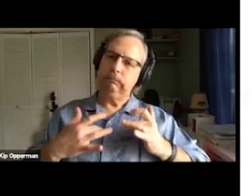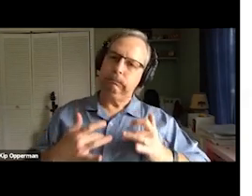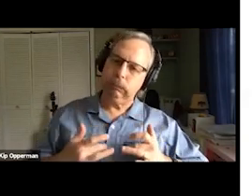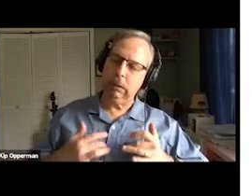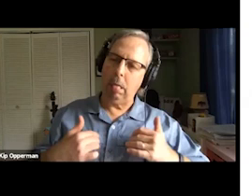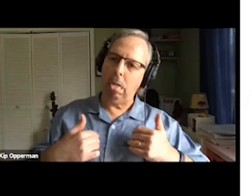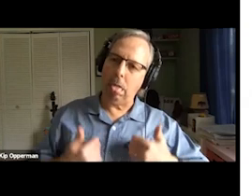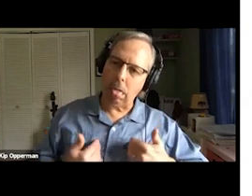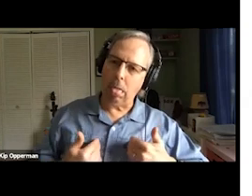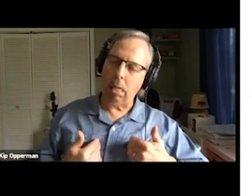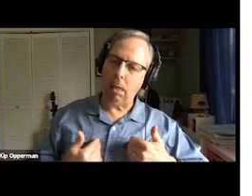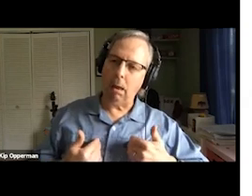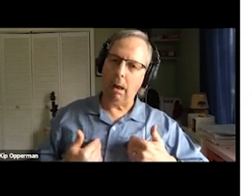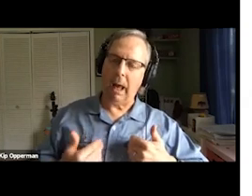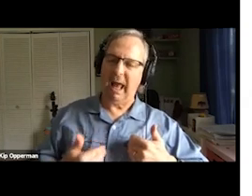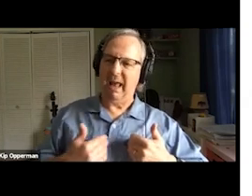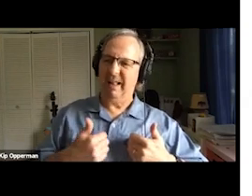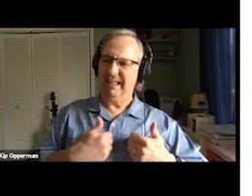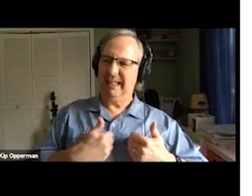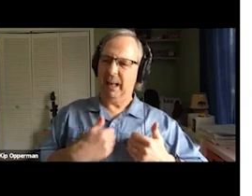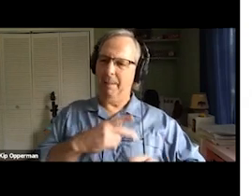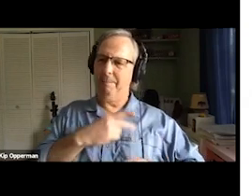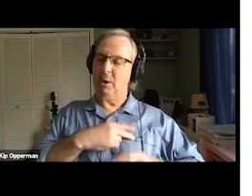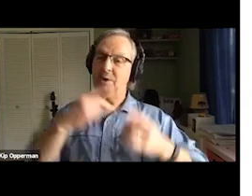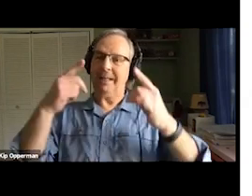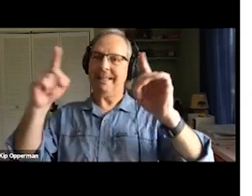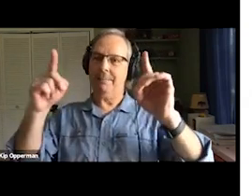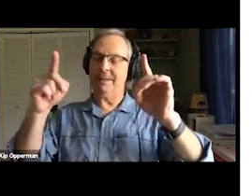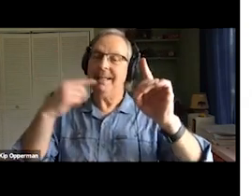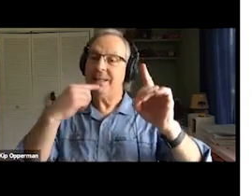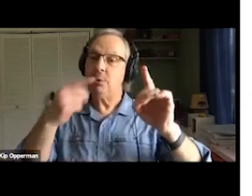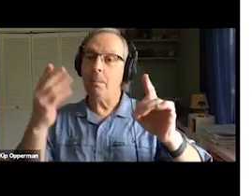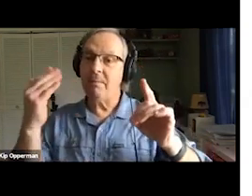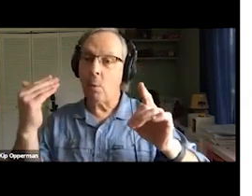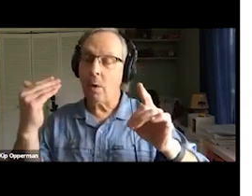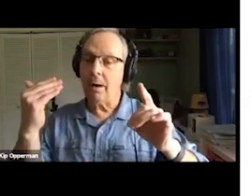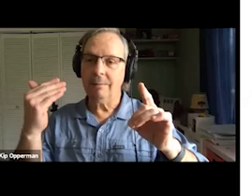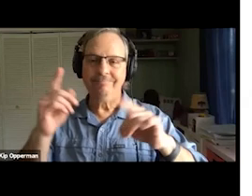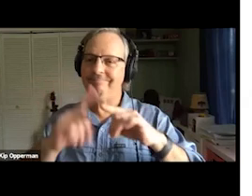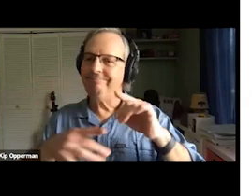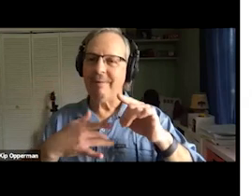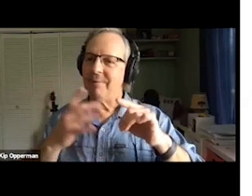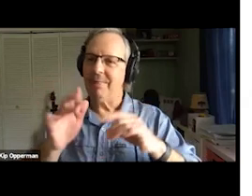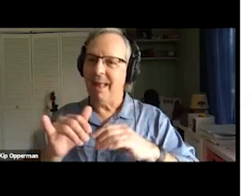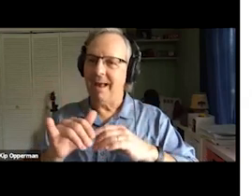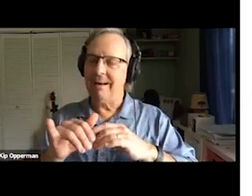ese sentimiento reducido de realización personal que mencioné antes. Y si bien puede estar relacionado con el trabajo,